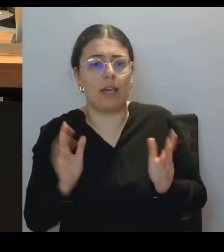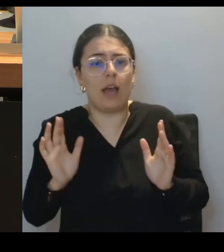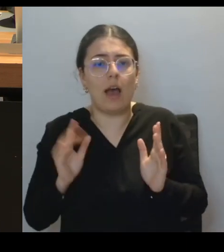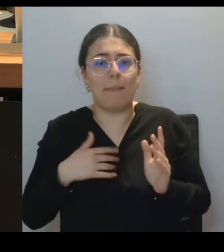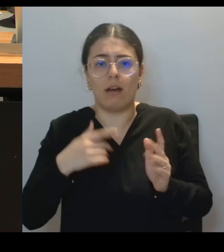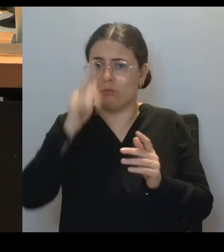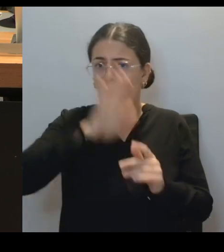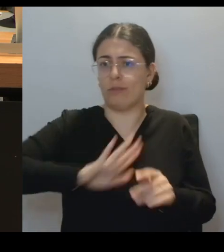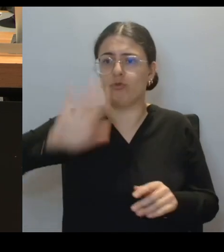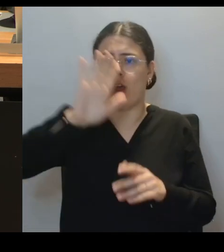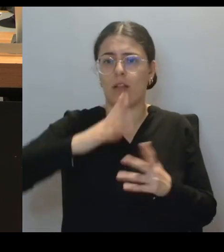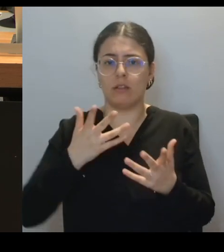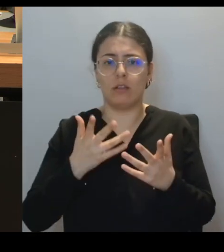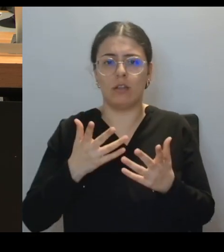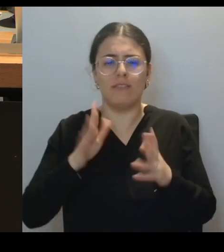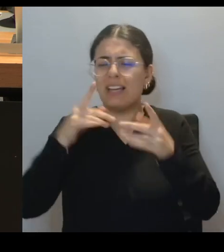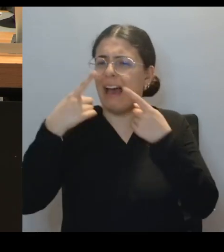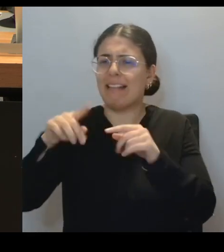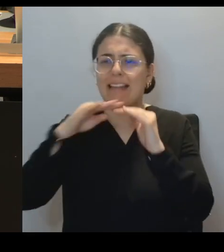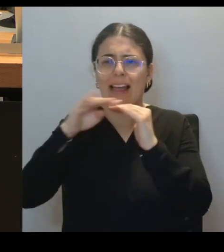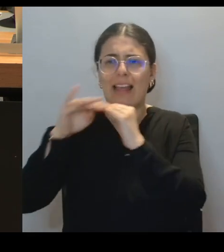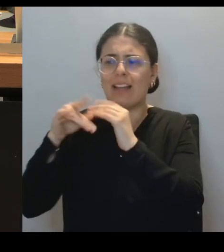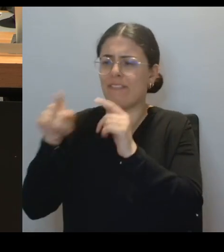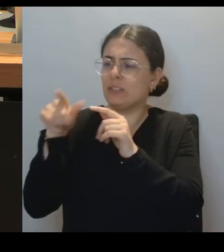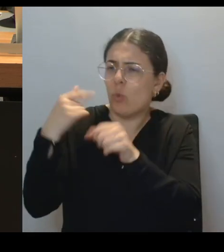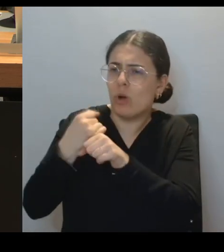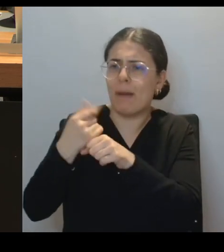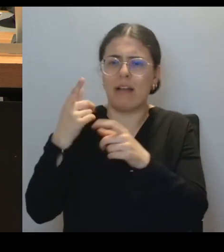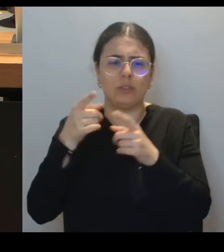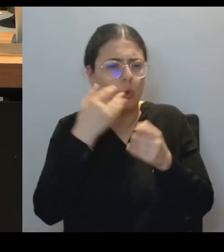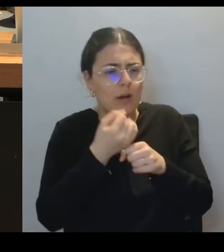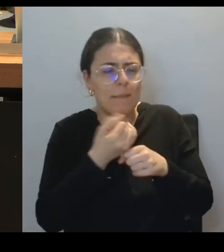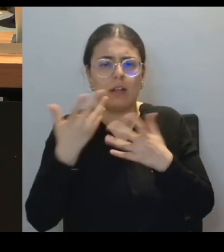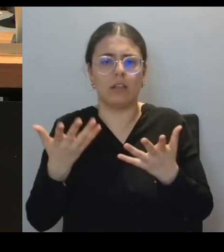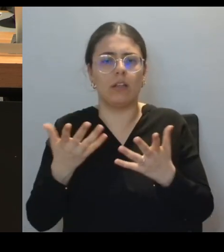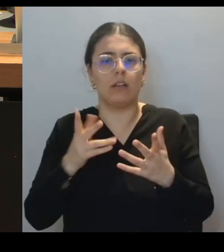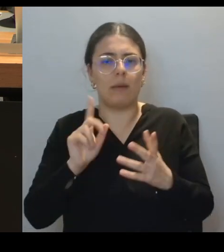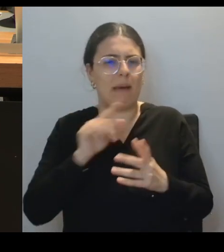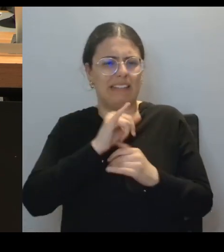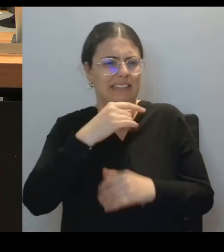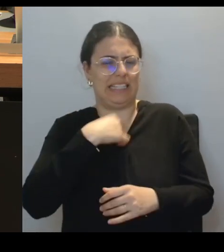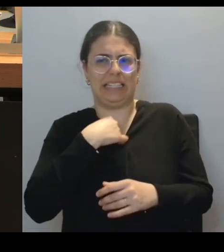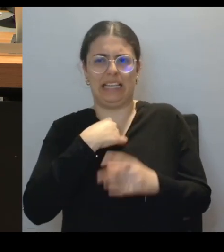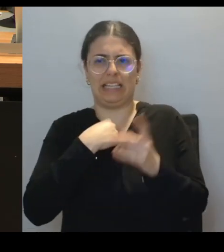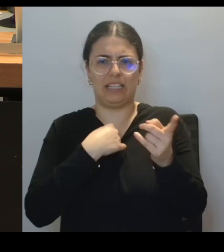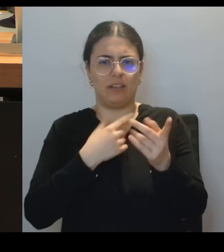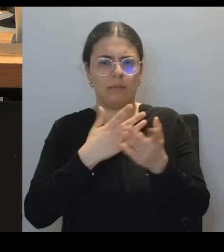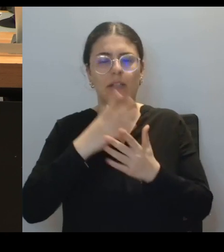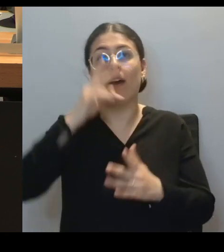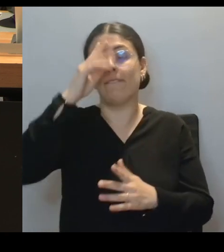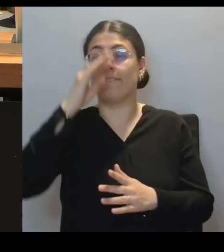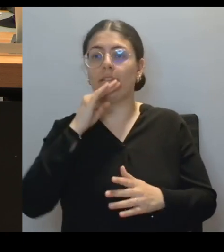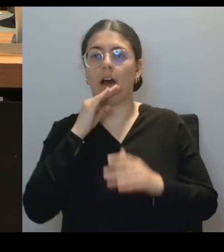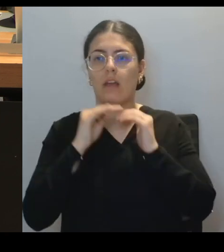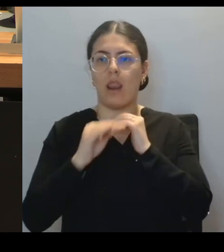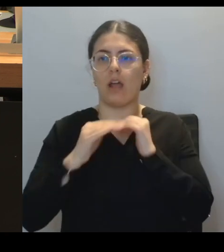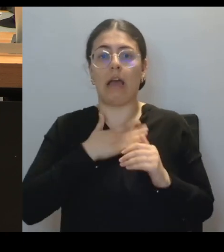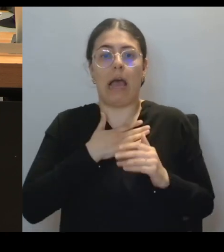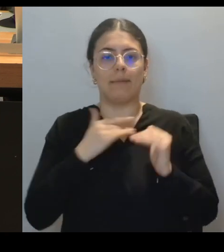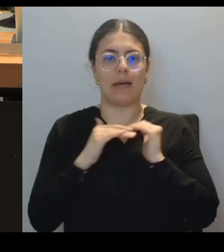Normalerweise sind Sie sehr ichbezogen und auf auf unser Heimatland Vaterland. Und hier ist alles toll Und da auf einmal müssen Sie nach draußen gucken.